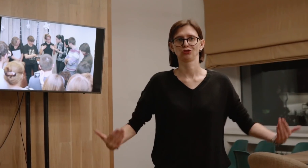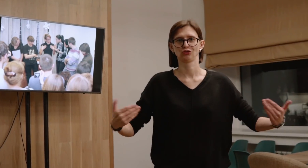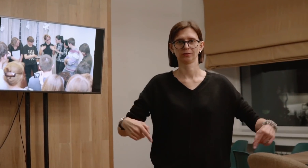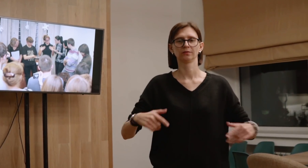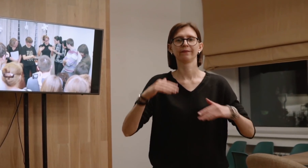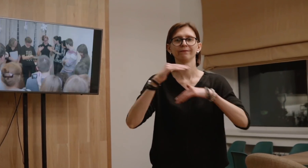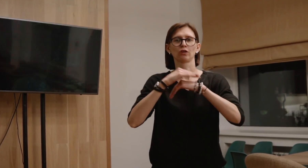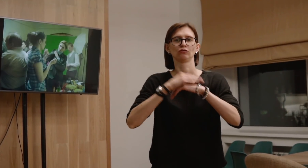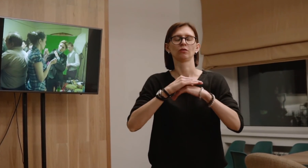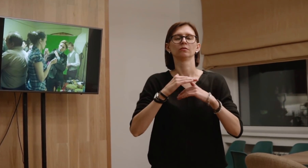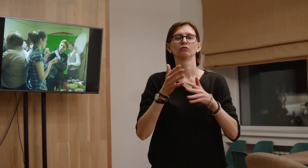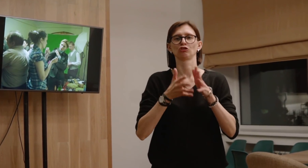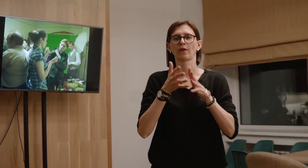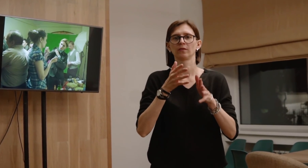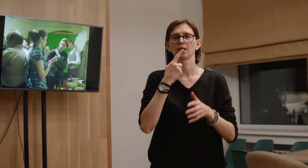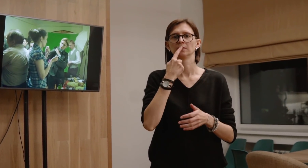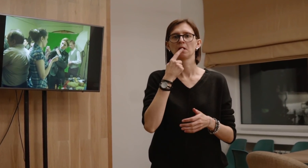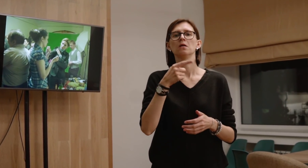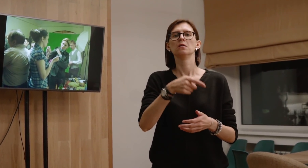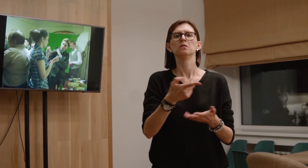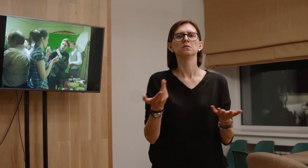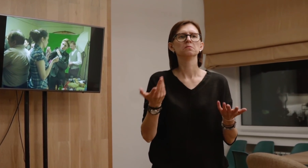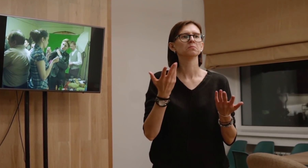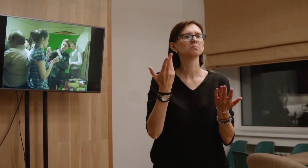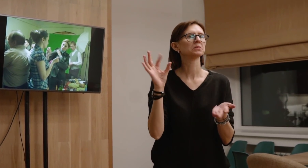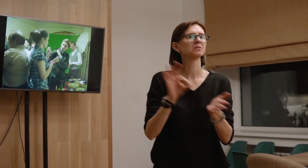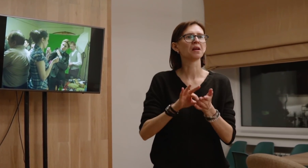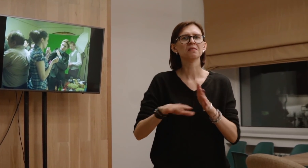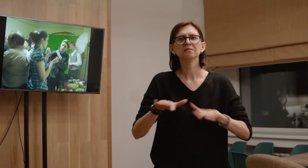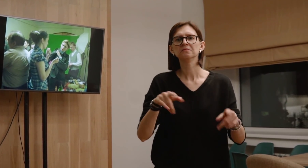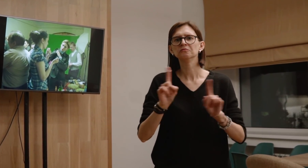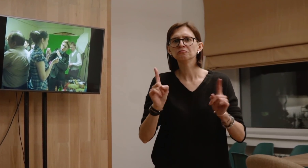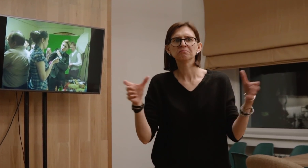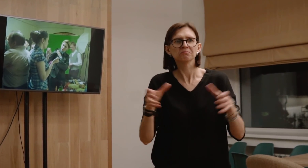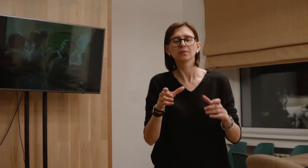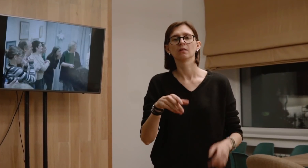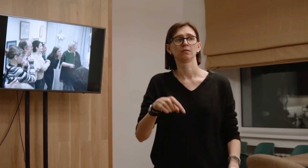Сейчас проходит вечер жестового языка. В чем его смысл?